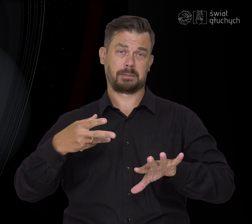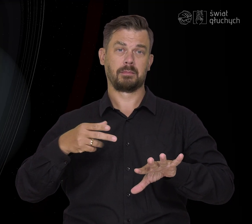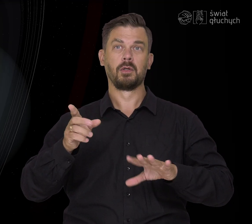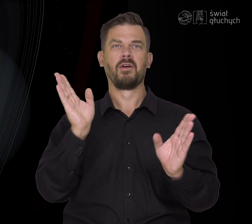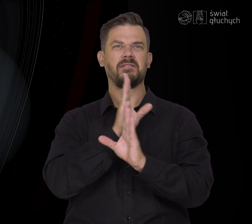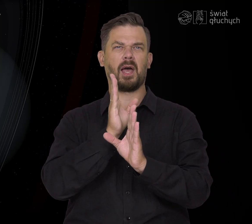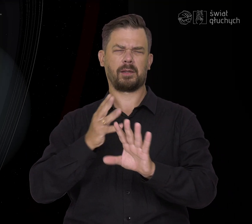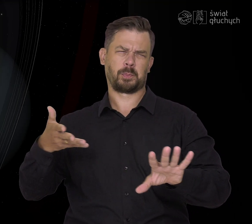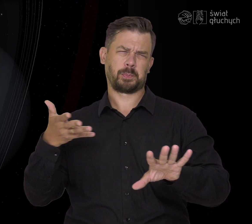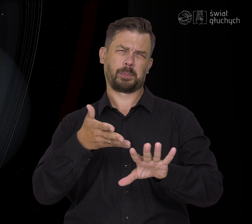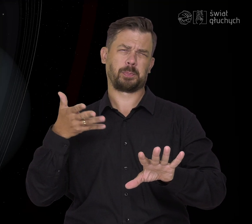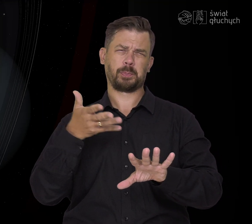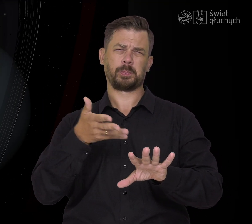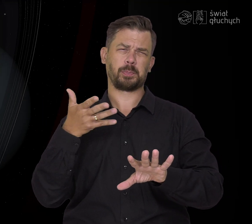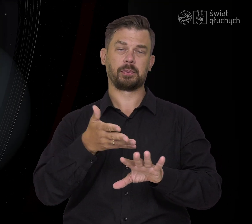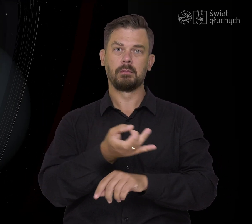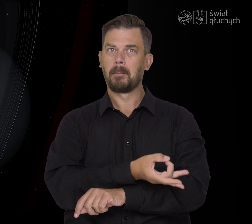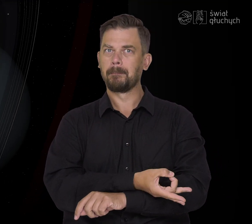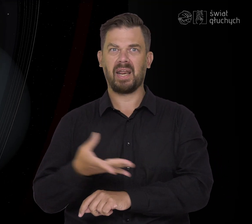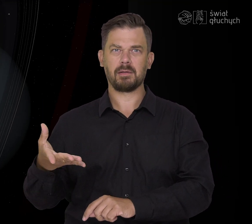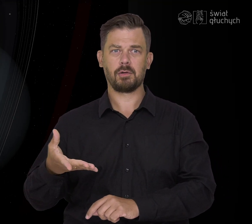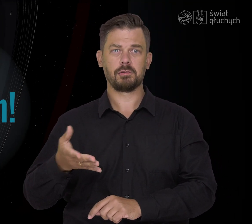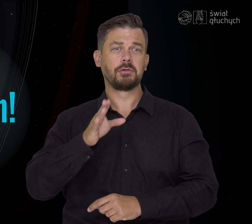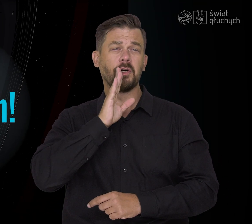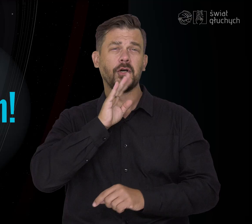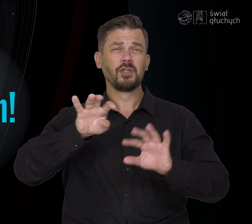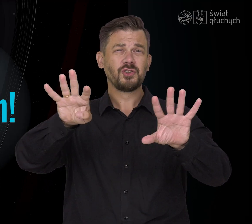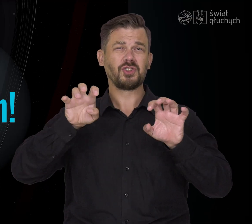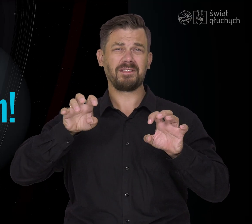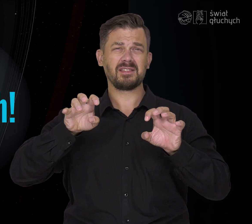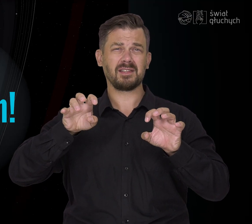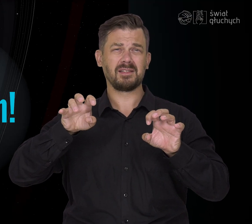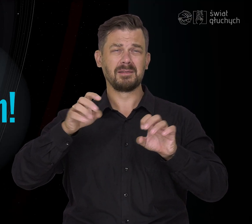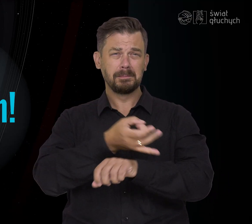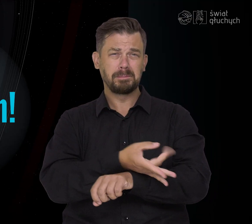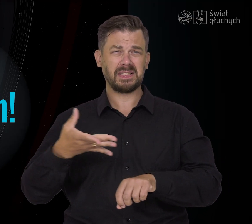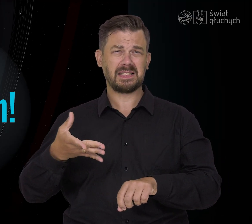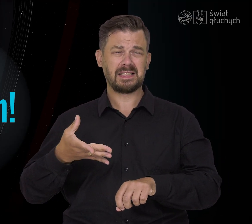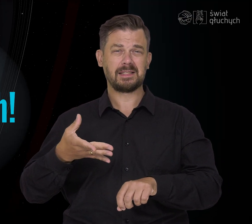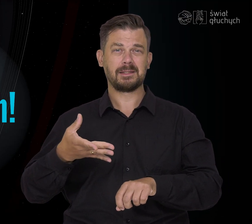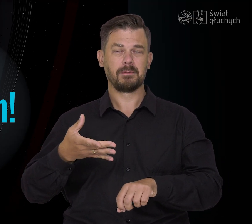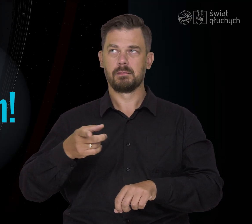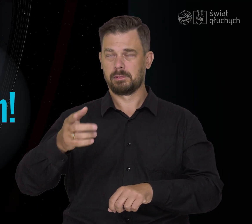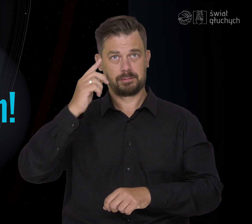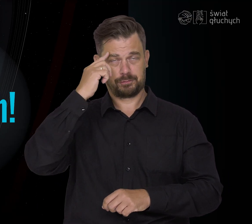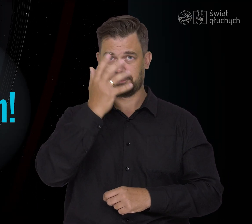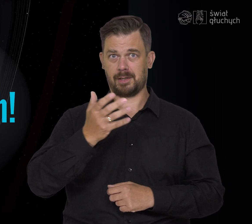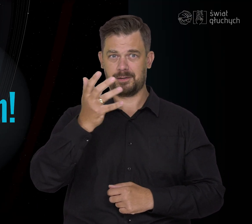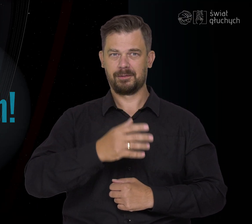Wiatry wiejące w atmosferze potrafią tam osiągać przerażające prędkości, dochodzące do 900 km na godzinę. Czysty kosmos!